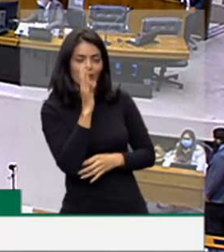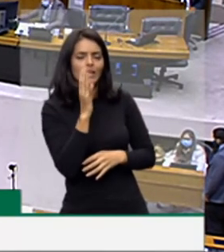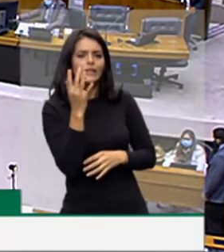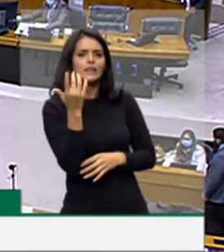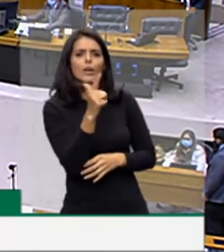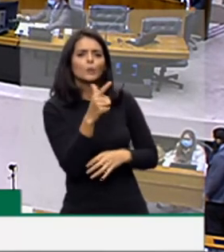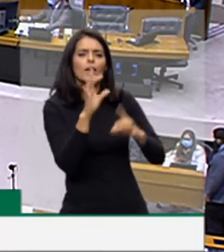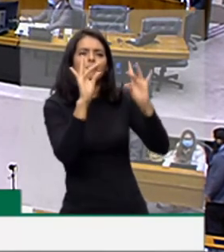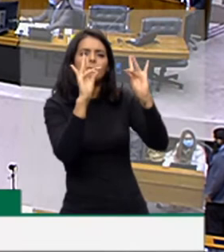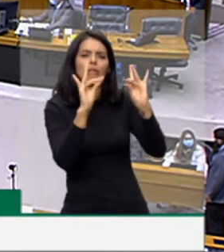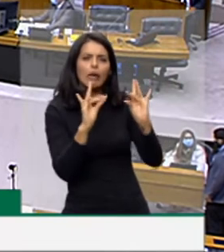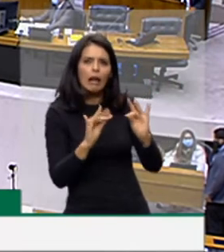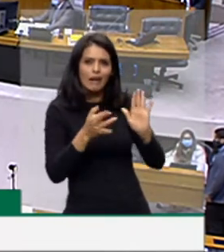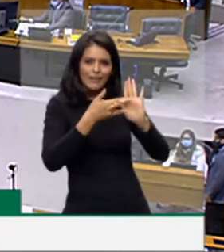MENOS ECONOMIZAR ESSA VOTAÇÃ O, ATÉ PORQUE É IMPORTANTE